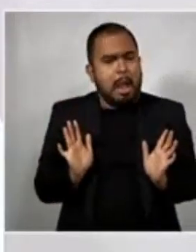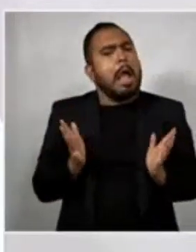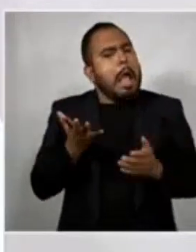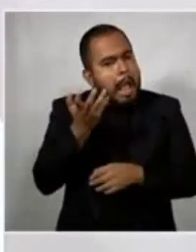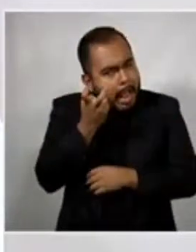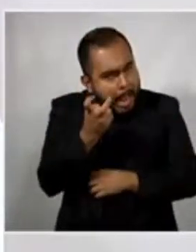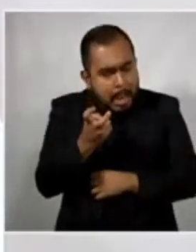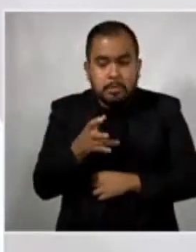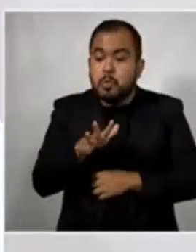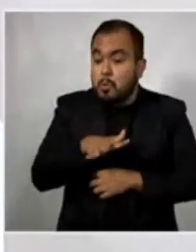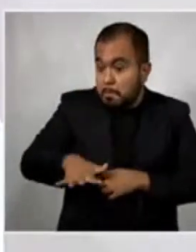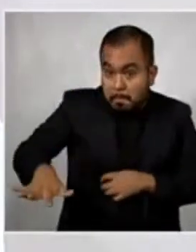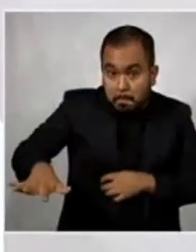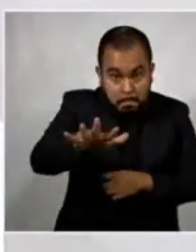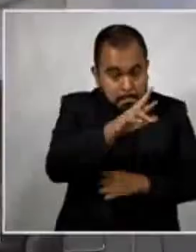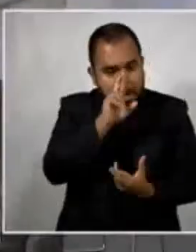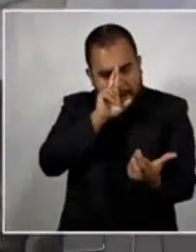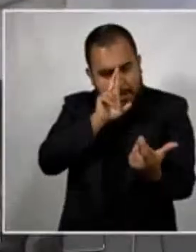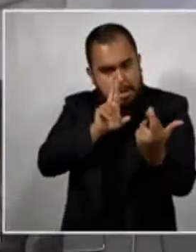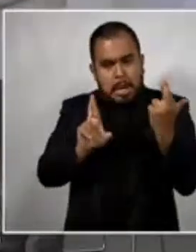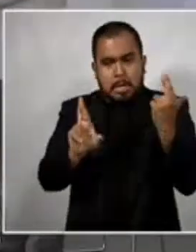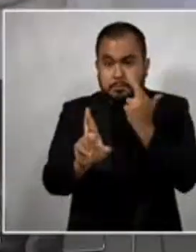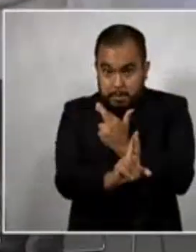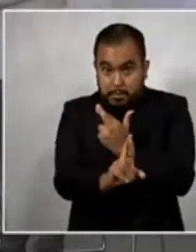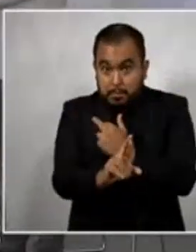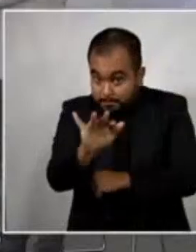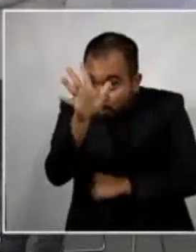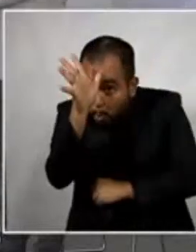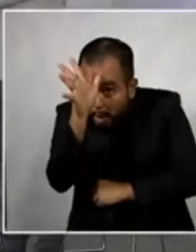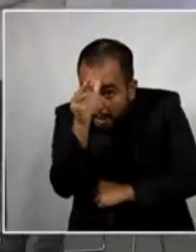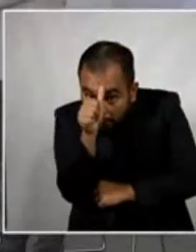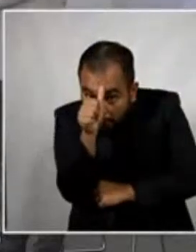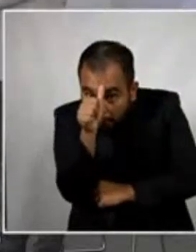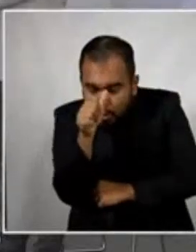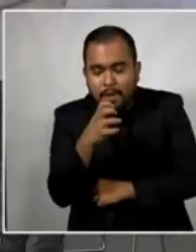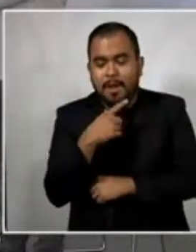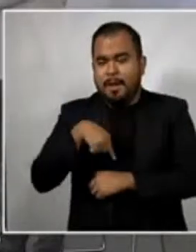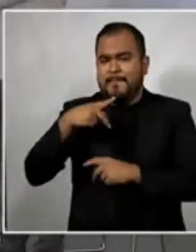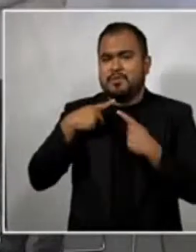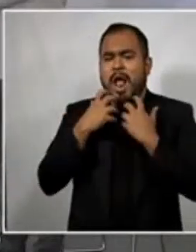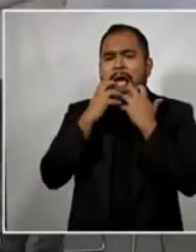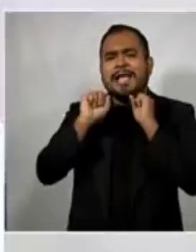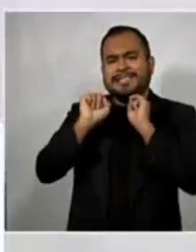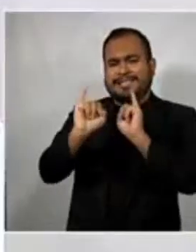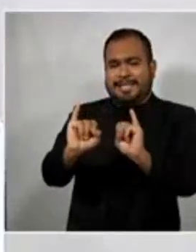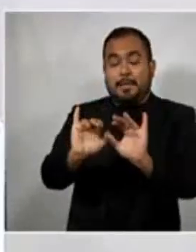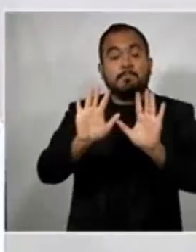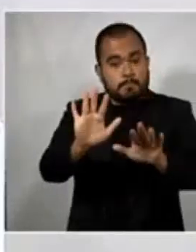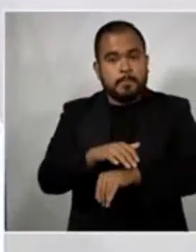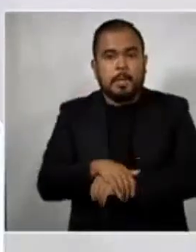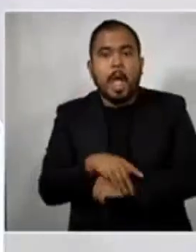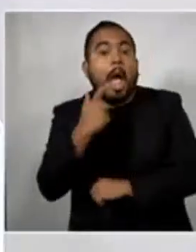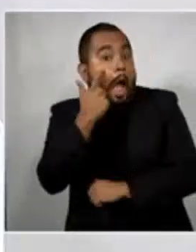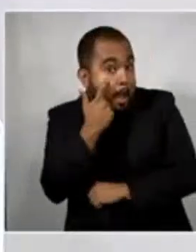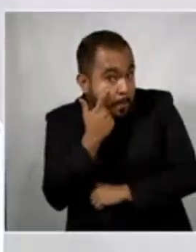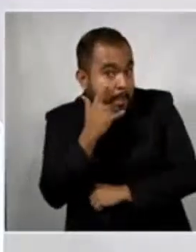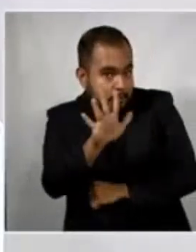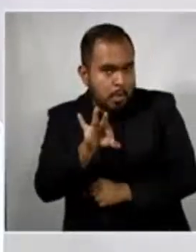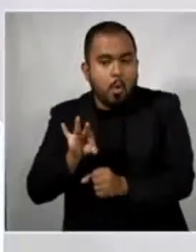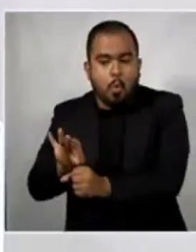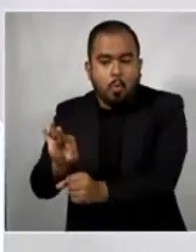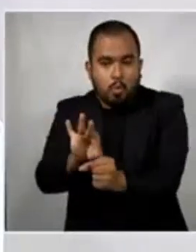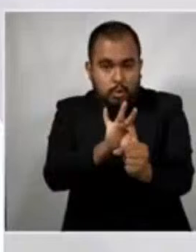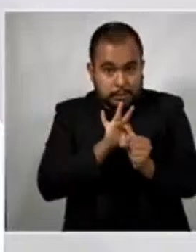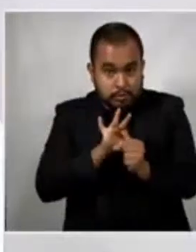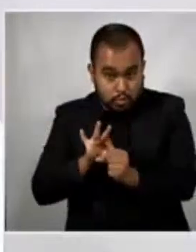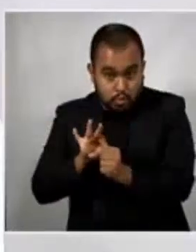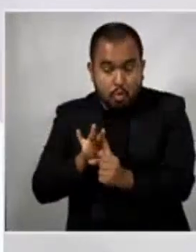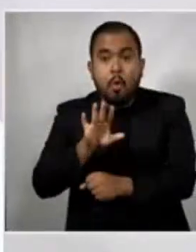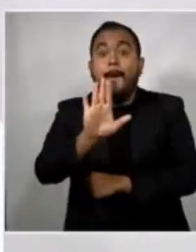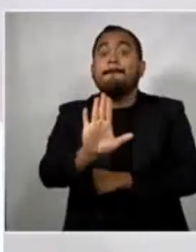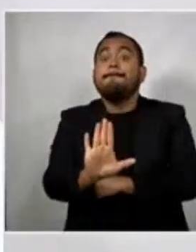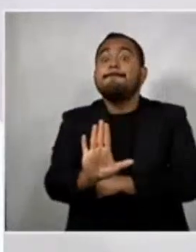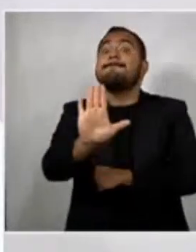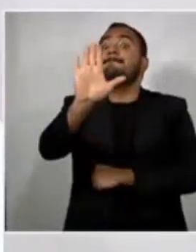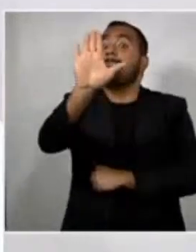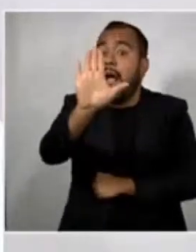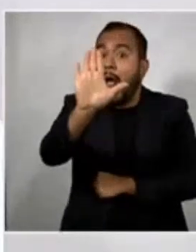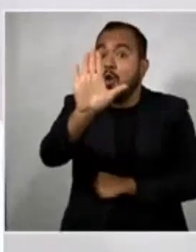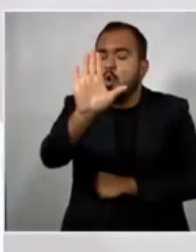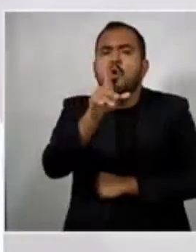todas y todos, ¿les parece? A ver, vamos a hacer una votación. Levanten la mano quienes estamos